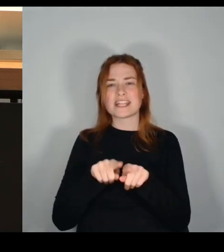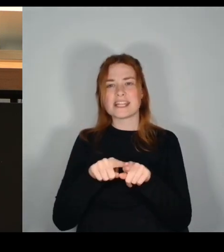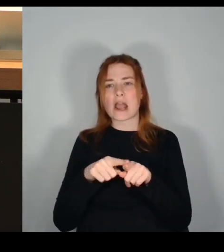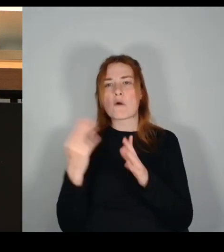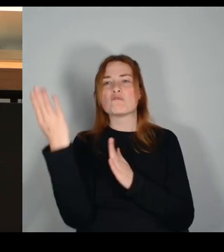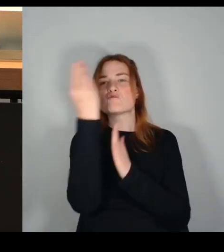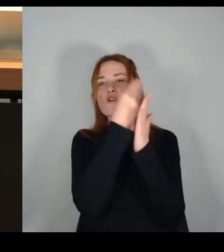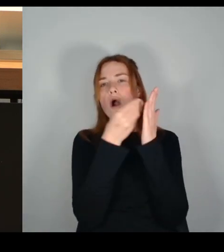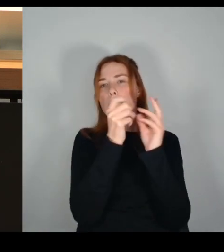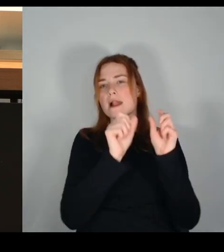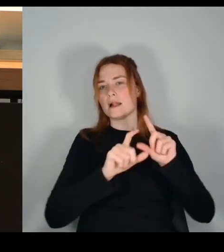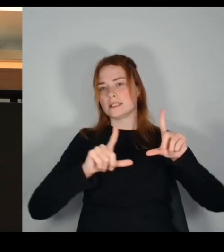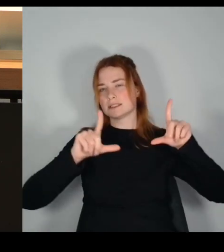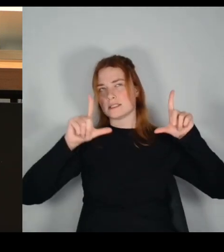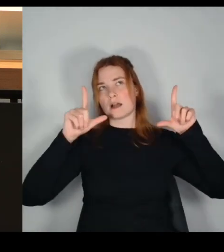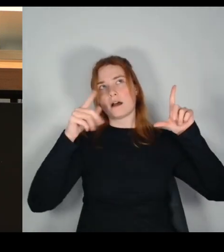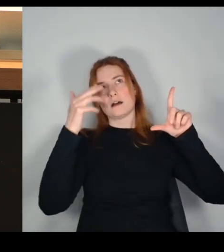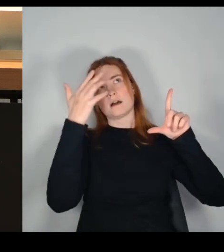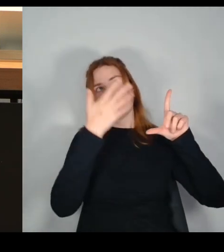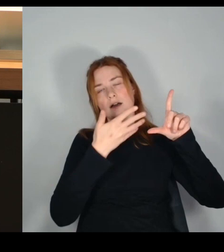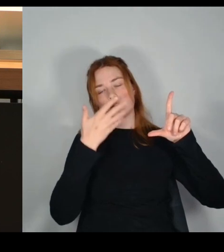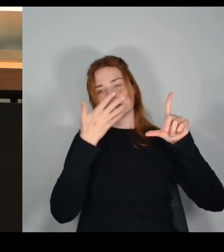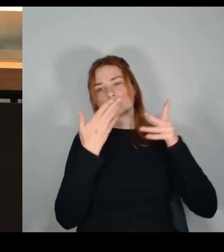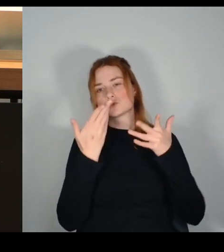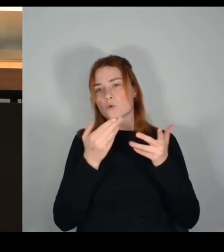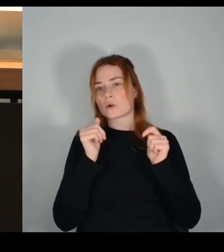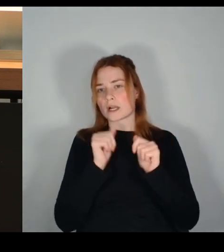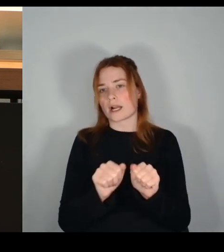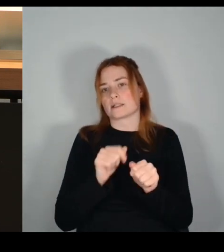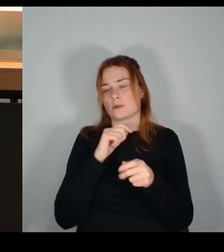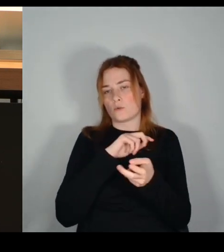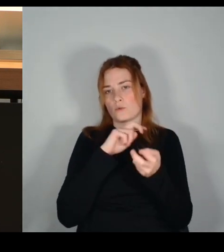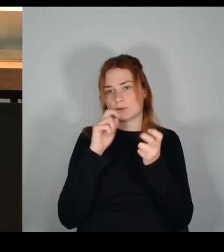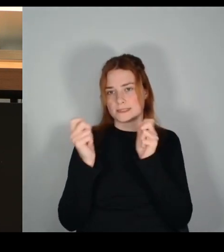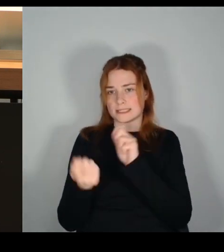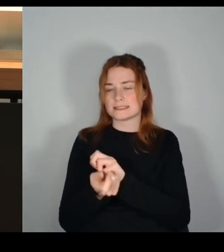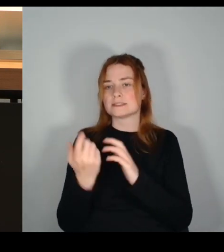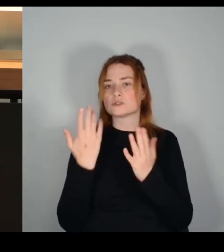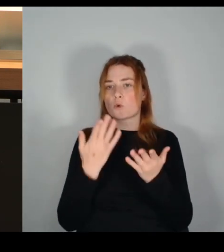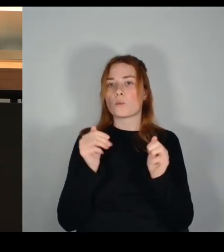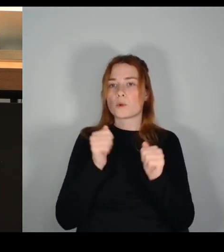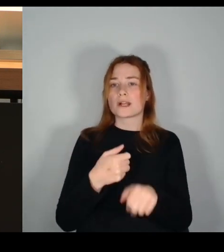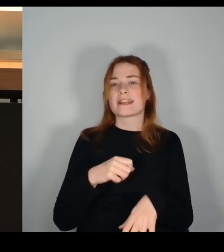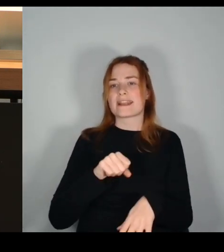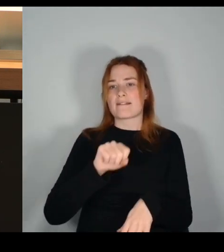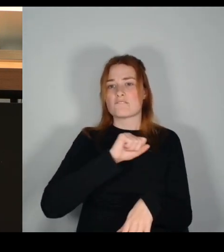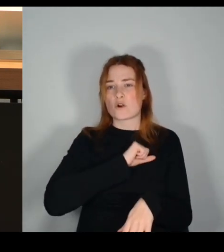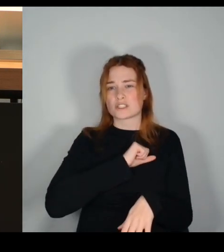irgendein Erfolgschancen haben würde, das glauben wir nicht und deshalb werden wir diesem Antrag auch nicht zustimmen. Danke.